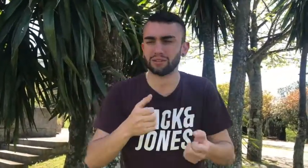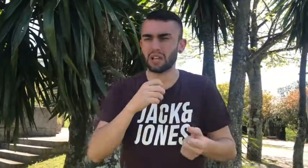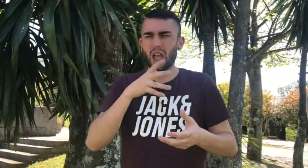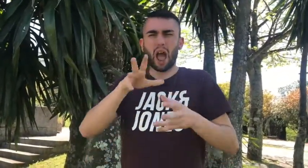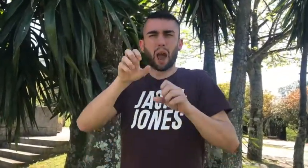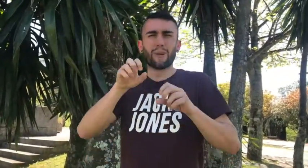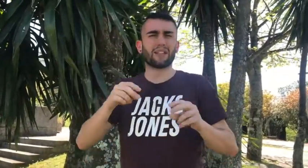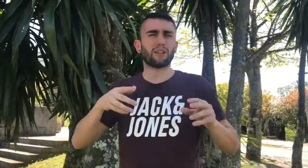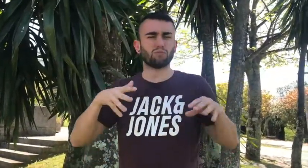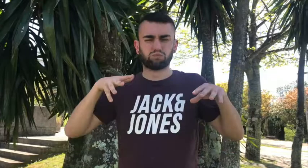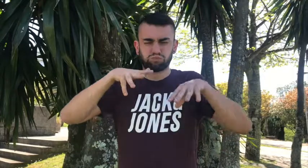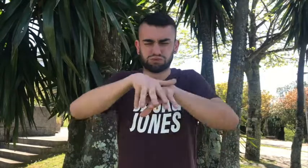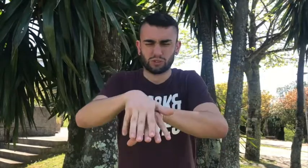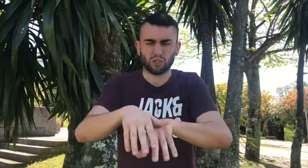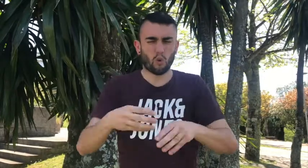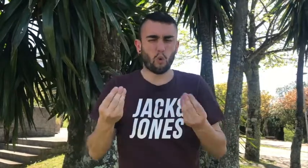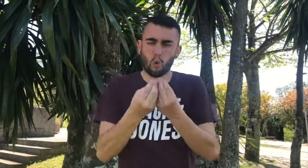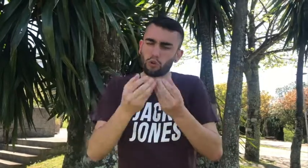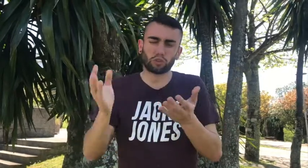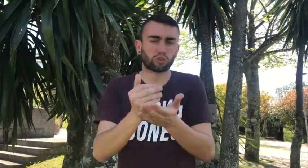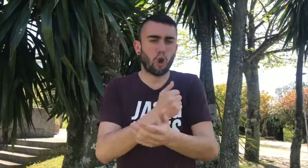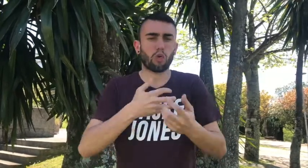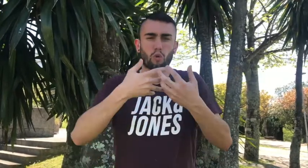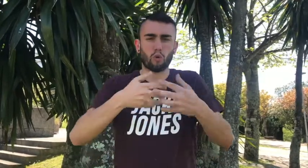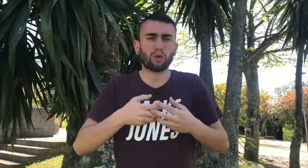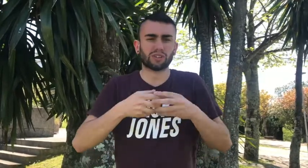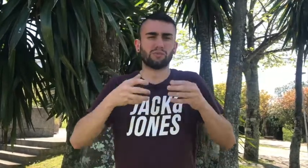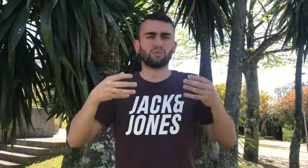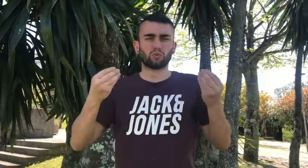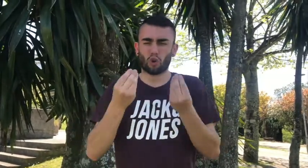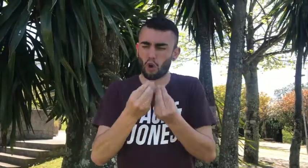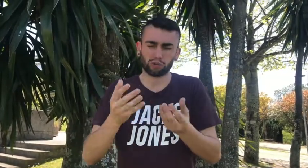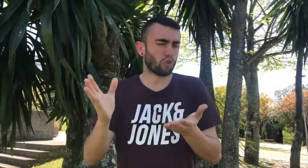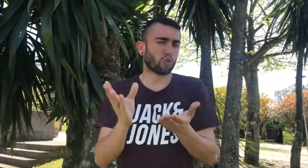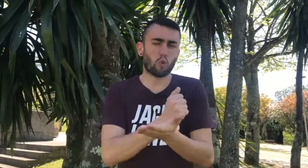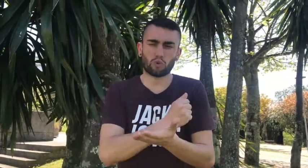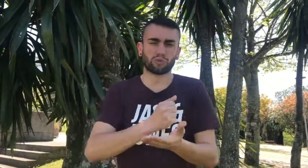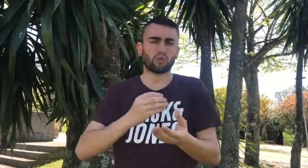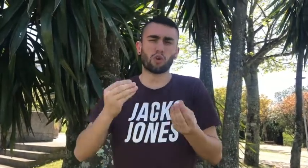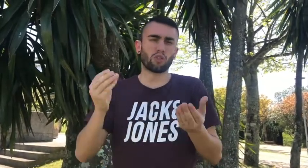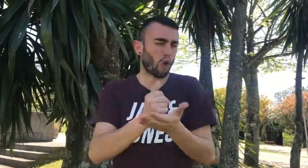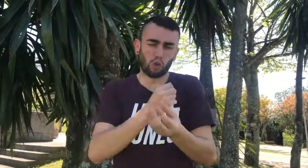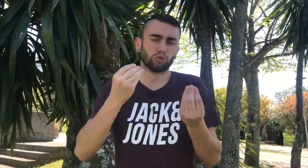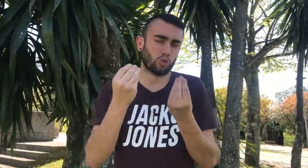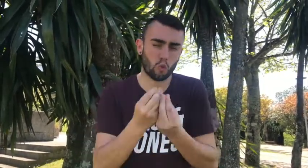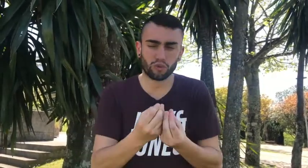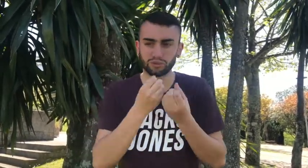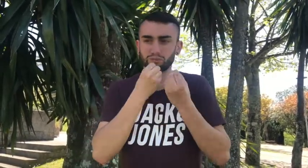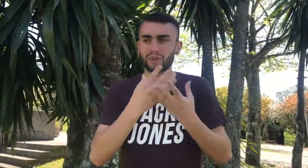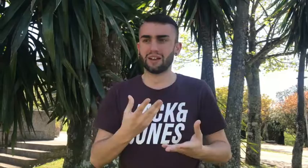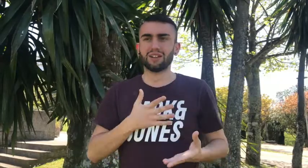sobre todo, la importancia de trabajar juntos en la lucha por nuestros derechos.